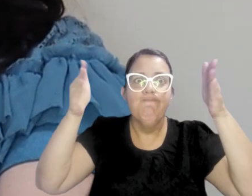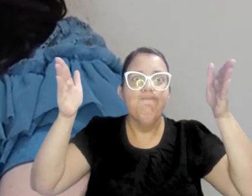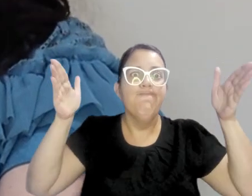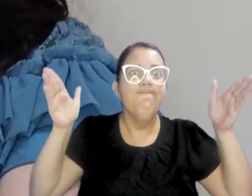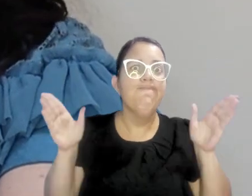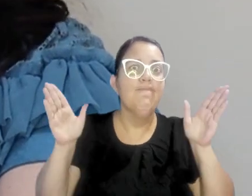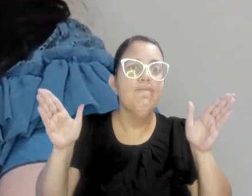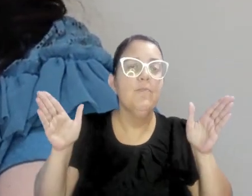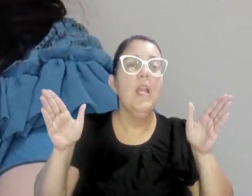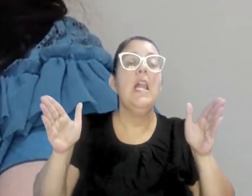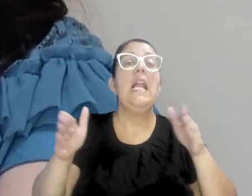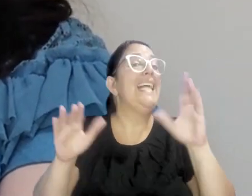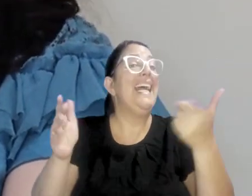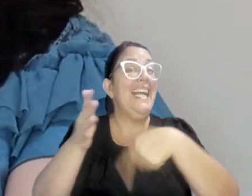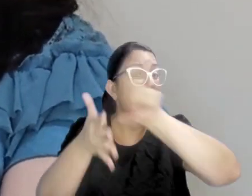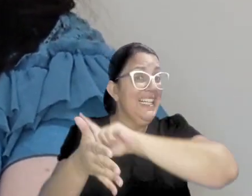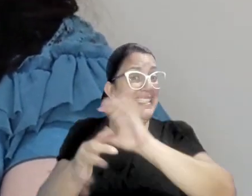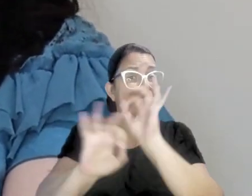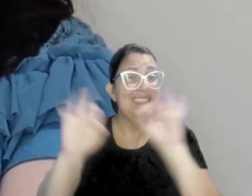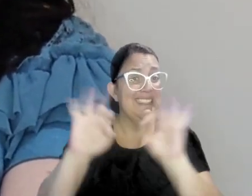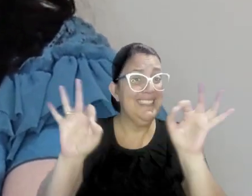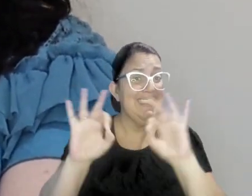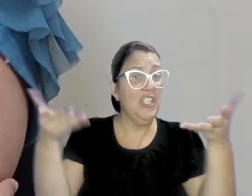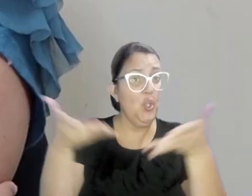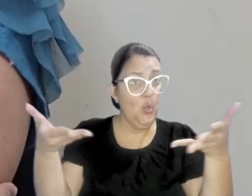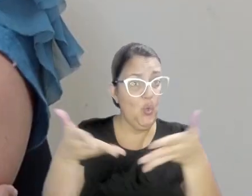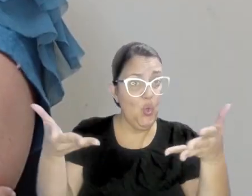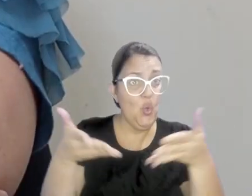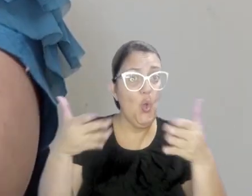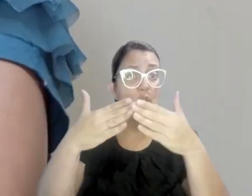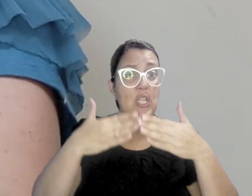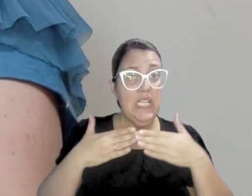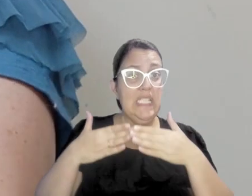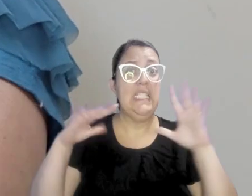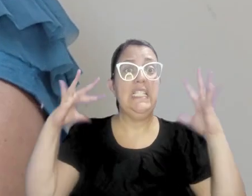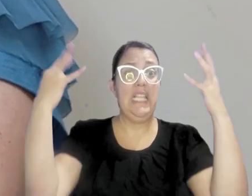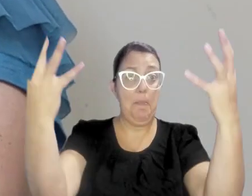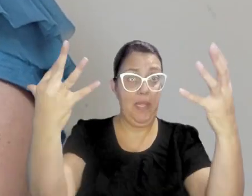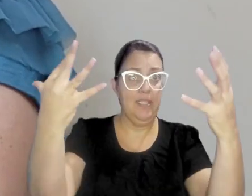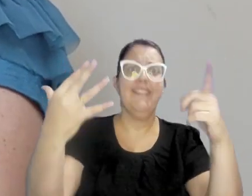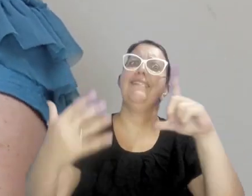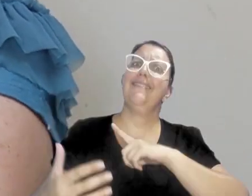Realmente, a gente não tinha nada para o que a gente é hoje, que o licenciamento ambiental faz diferença.